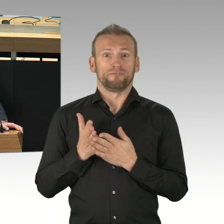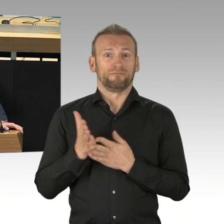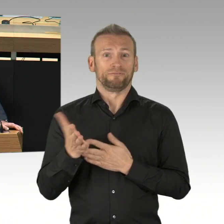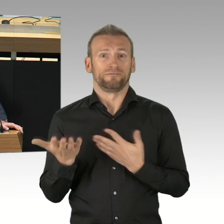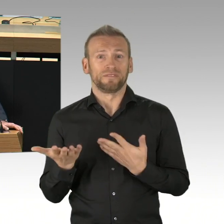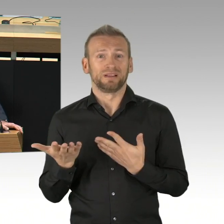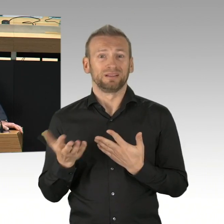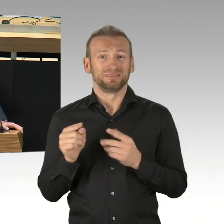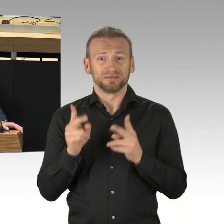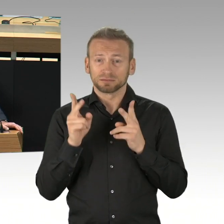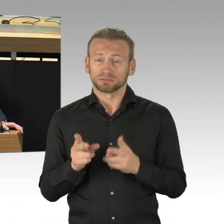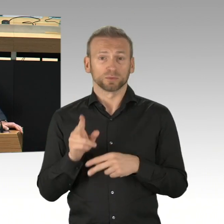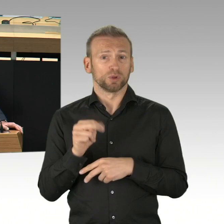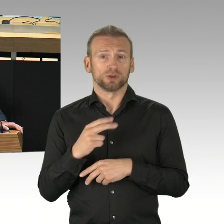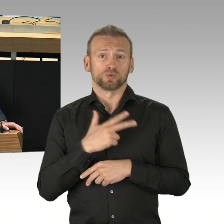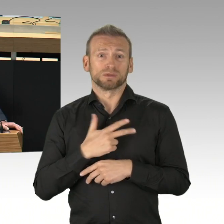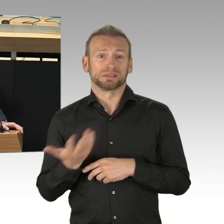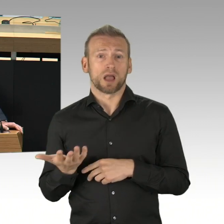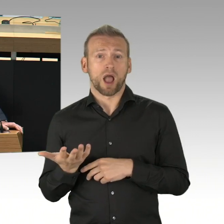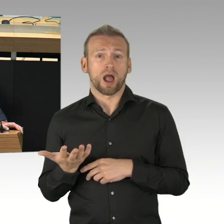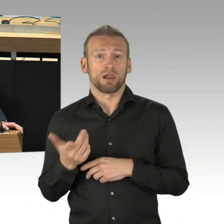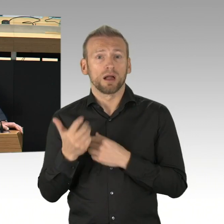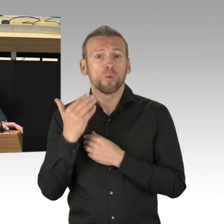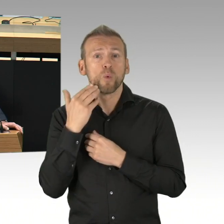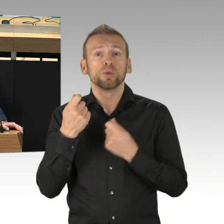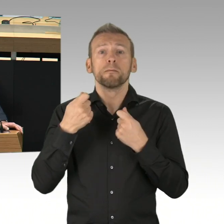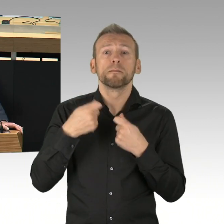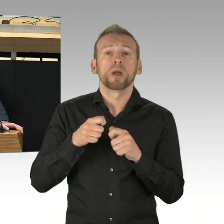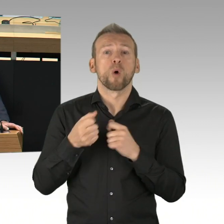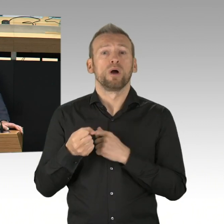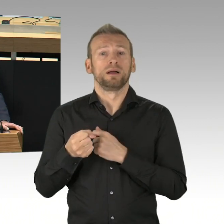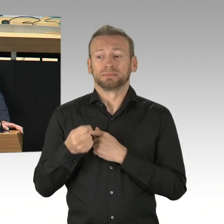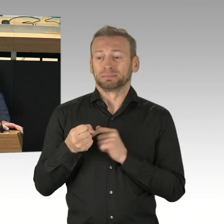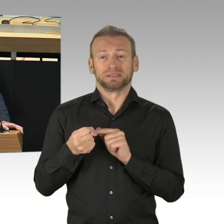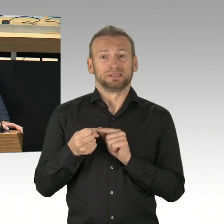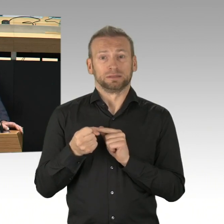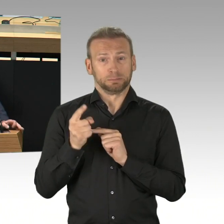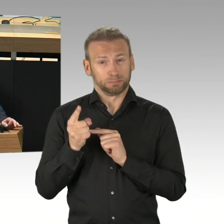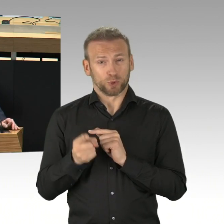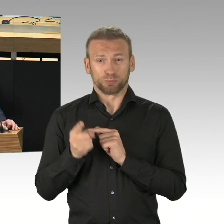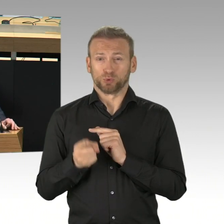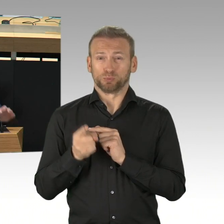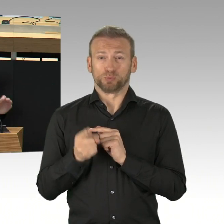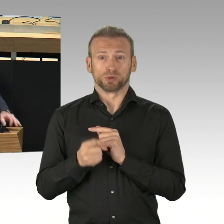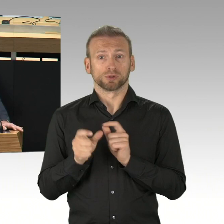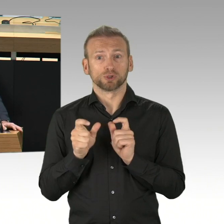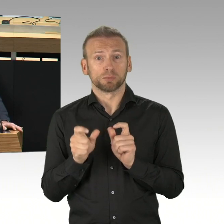und Mietpreissteigerungen wirksam begrenzt, und das ist der Mietspiegel. Der ist ein wirkungsvoller Bewertungsmaßstab